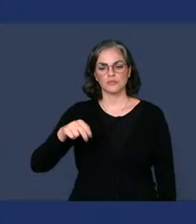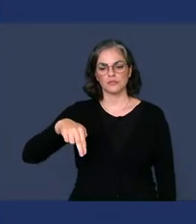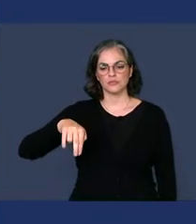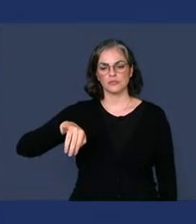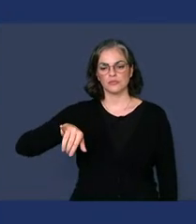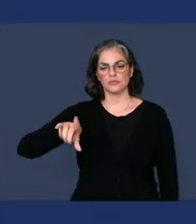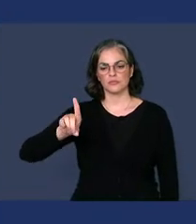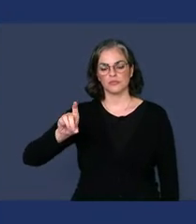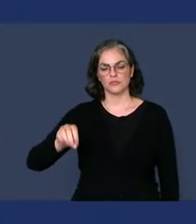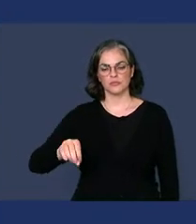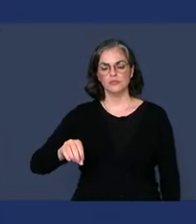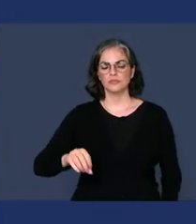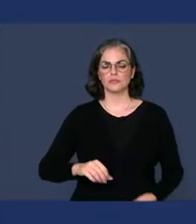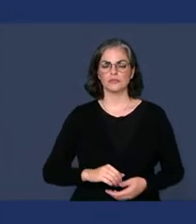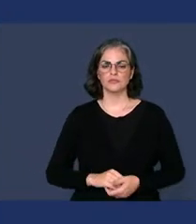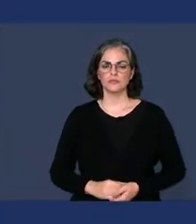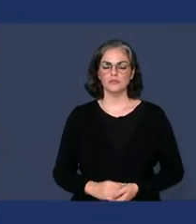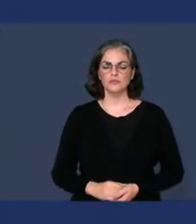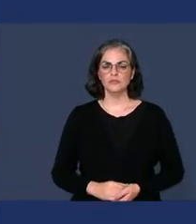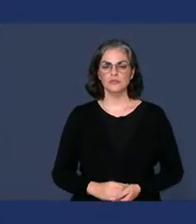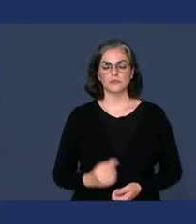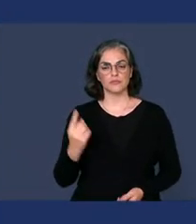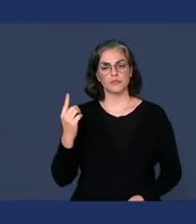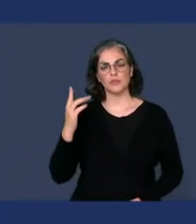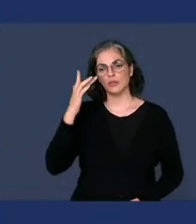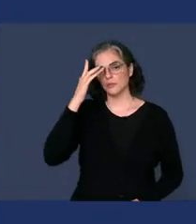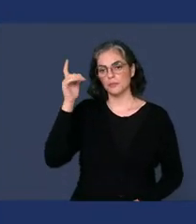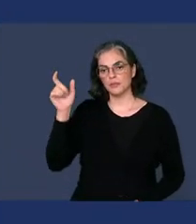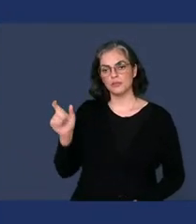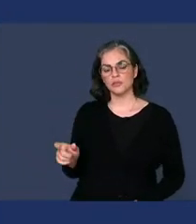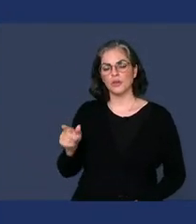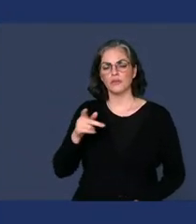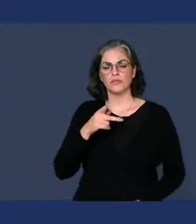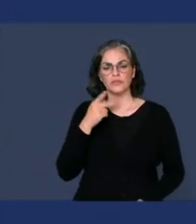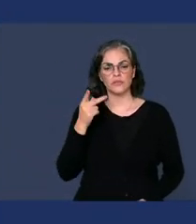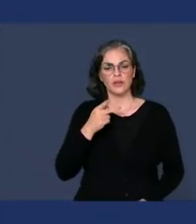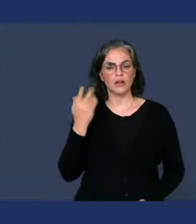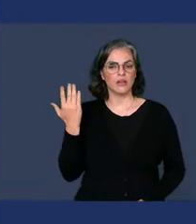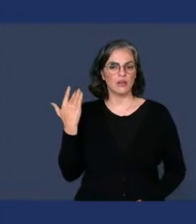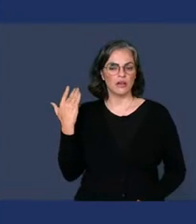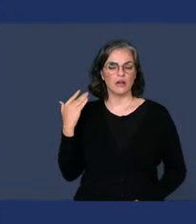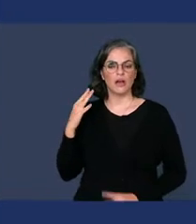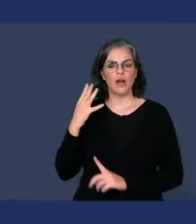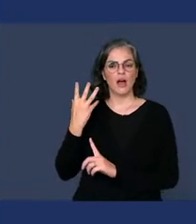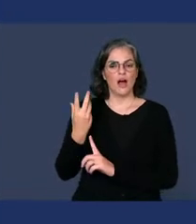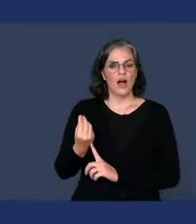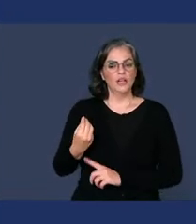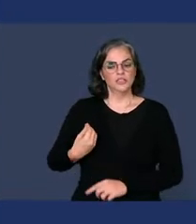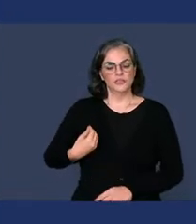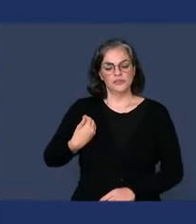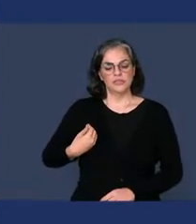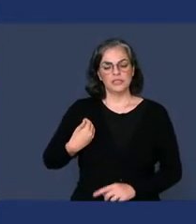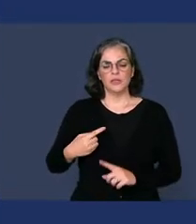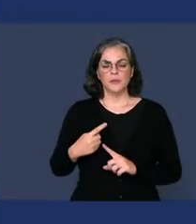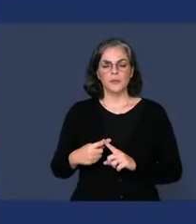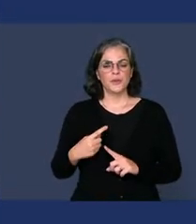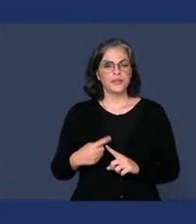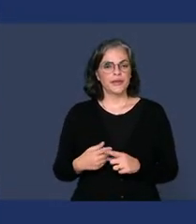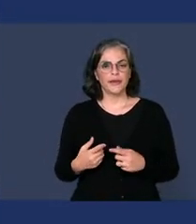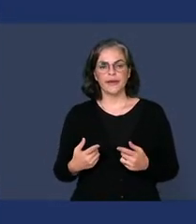DE PAUTA, POLÍTICA PERMANENTE DE APOIO A CULTURA. -- FERREIRA GOULART COSTUMAVA DIZER QUE A ARTE